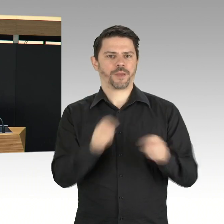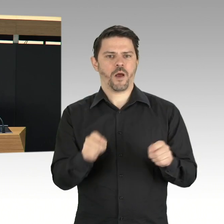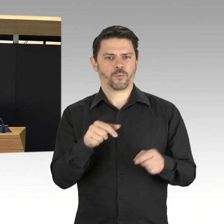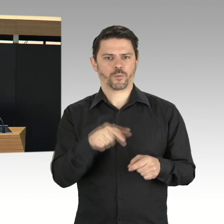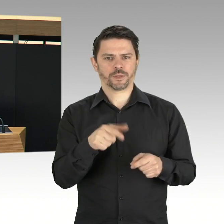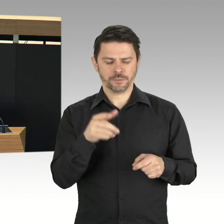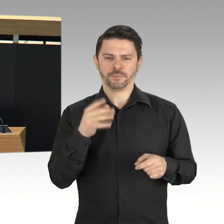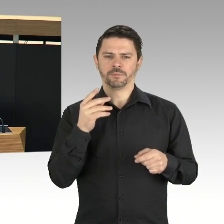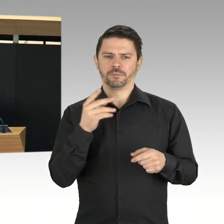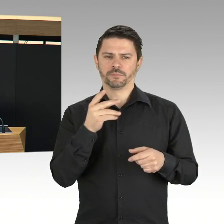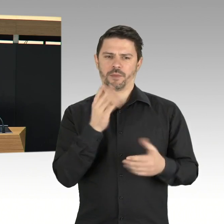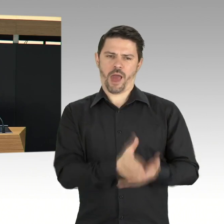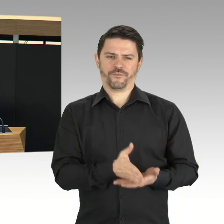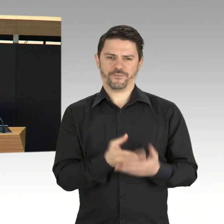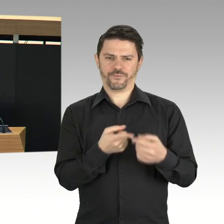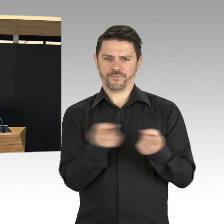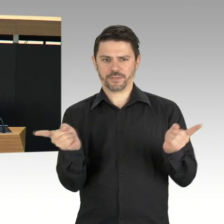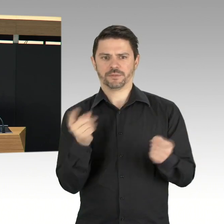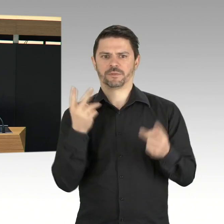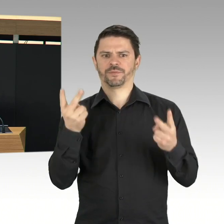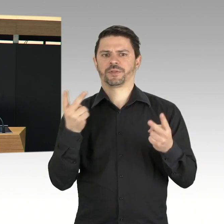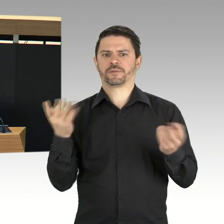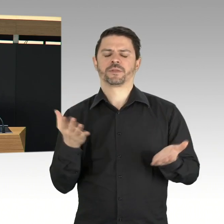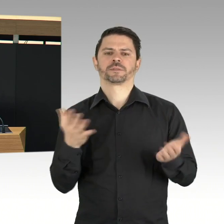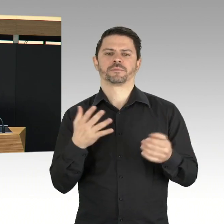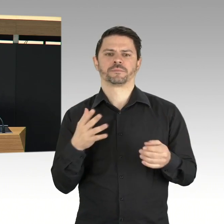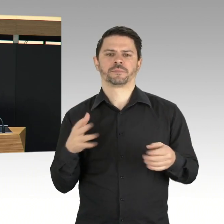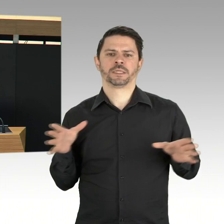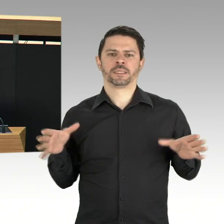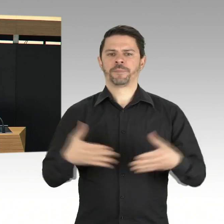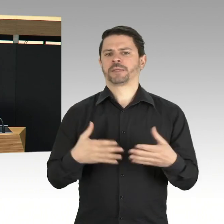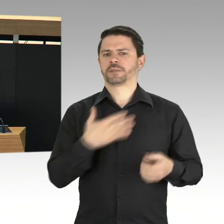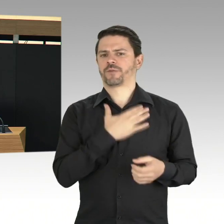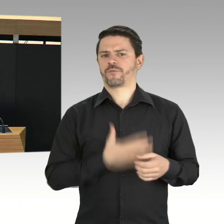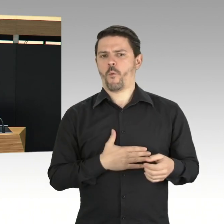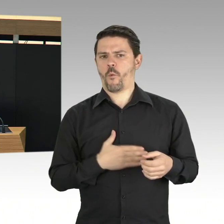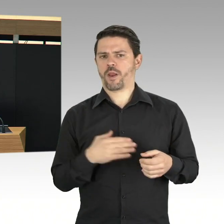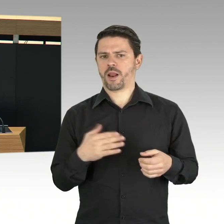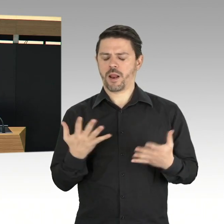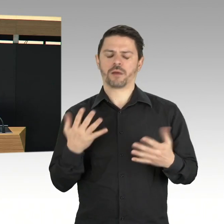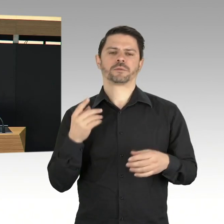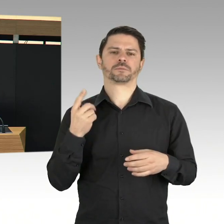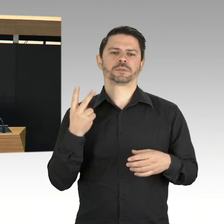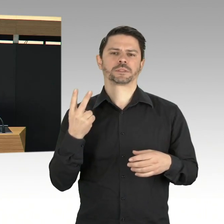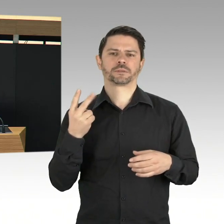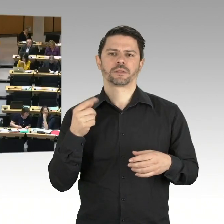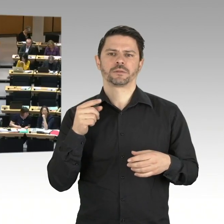Und das Berliner Gesetz zur Mietenbegrenzung im Wohnungswesen, kurz Mietendeckel, ist genau diese Atempause.